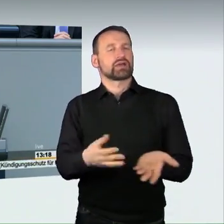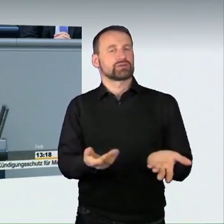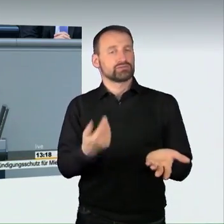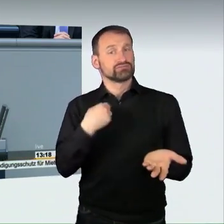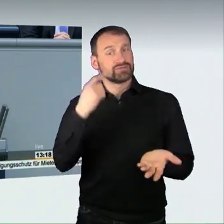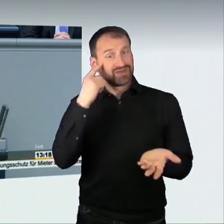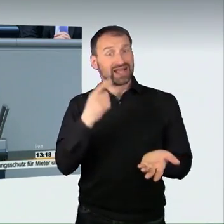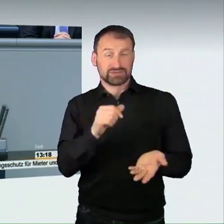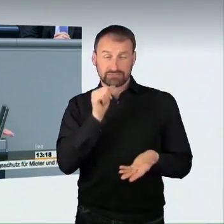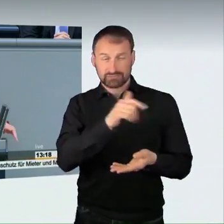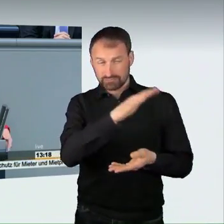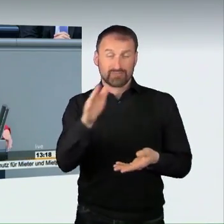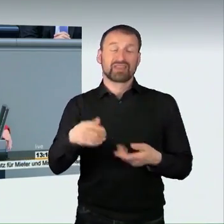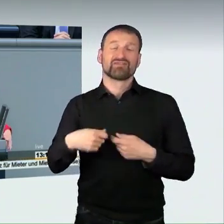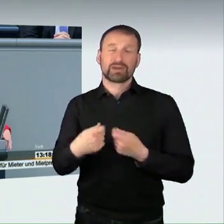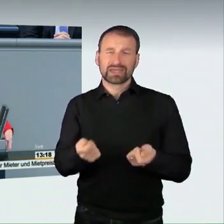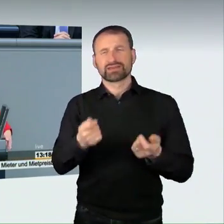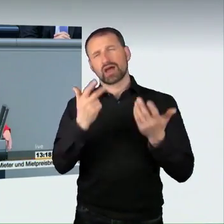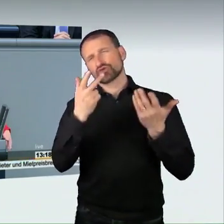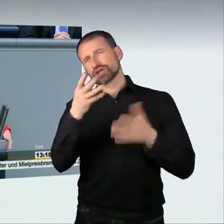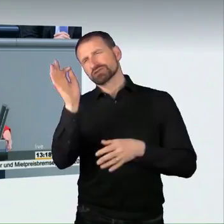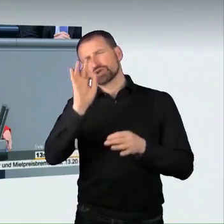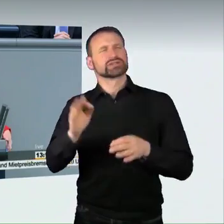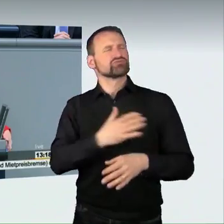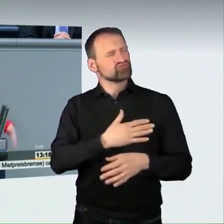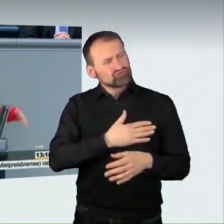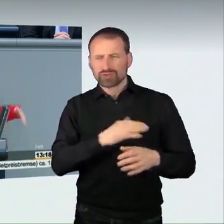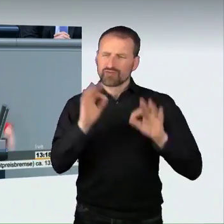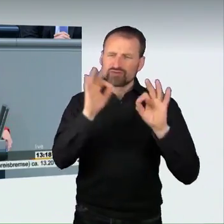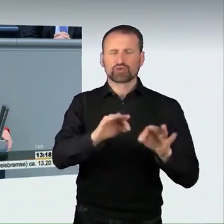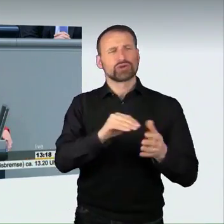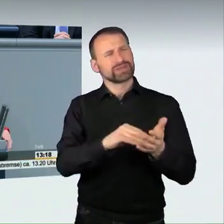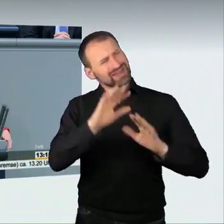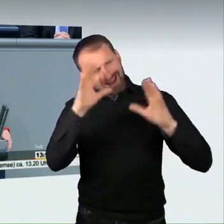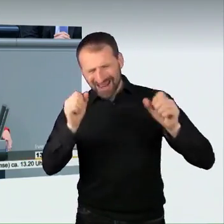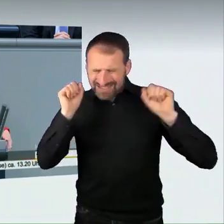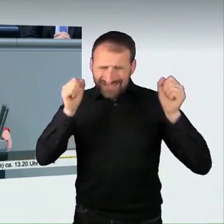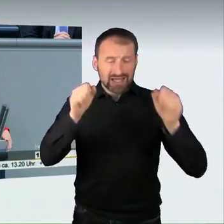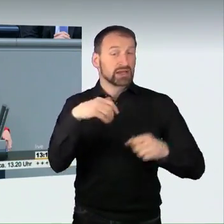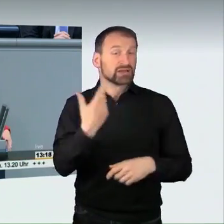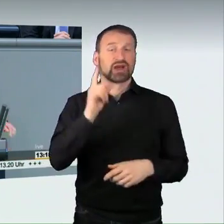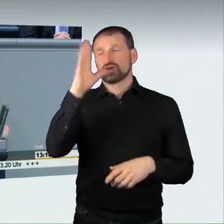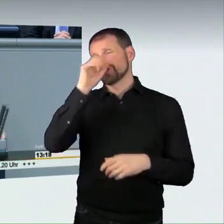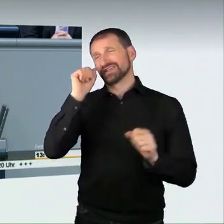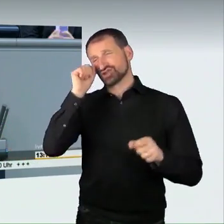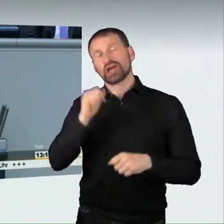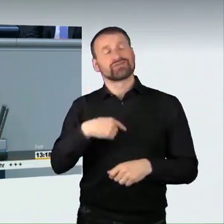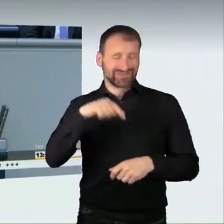sind wirklich gutwillig, sie tun alles für ihre Mieter, aber es gibt dummerweise schwarze Schafe, und da müssen wir eingreifen. Lasst uns dafür gemeinsam kämpfen, liebe Kollegen! Ich freue mich